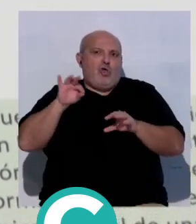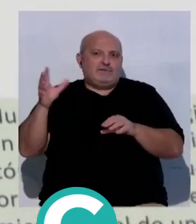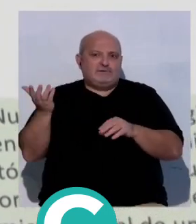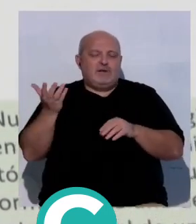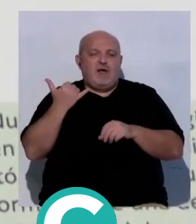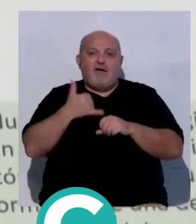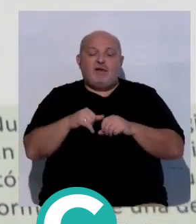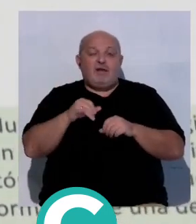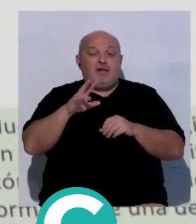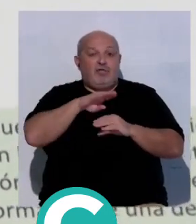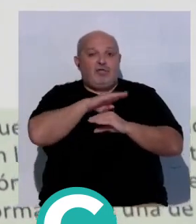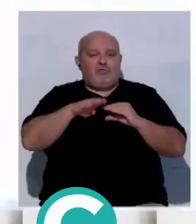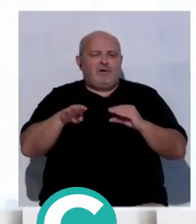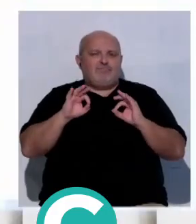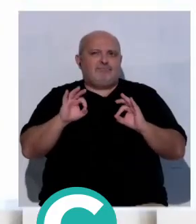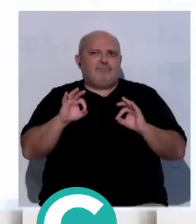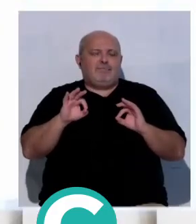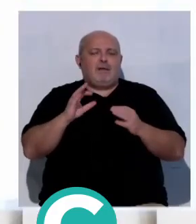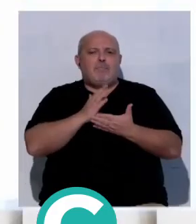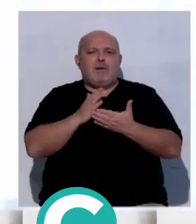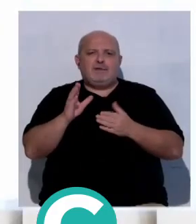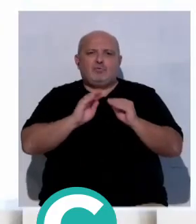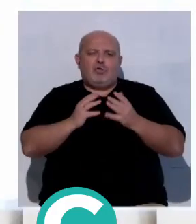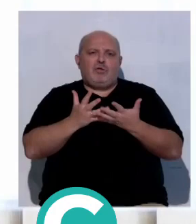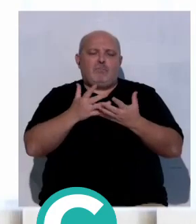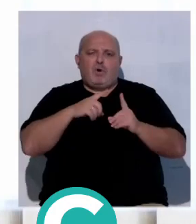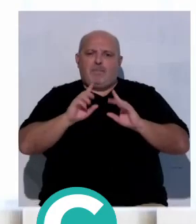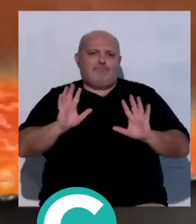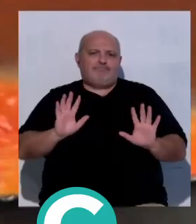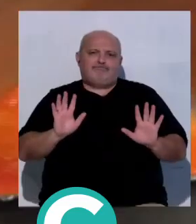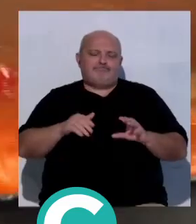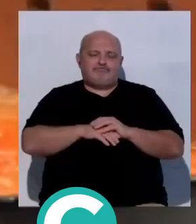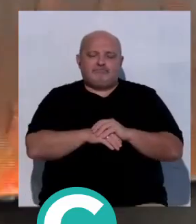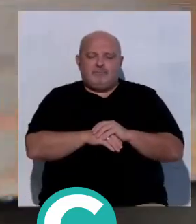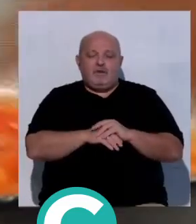de manifiesto que la zona franca va a ser parte de la solución no del problema con respecto a los